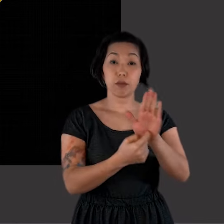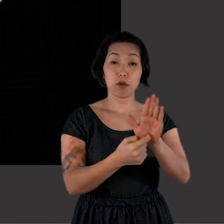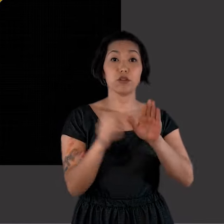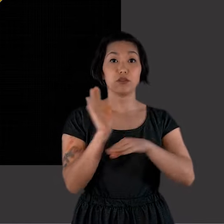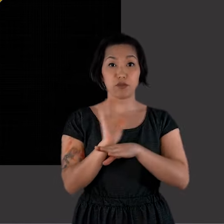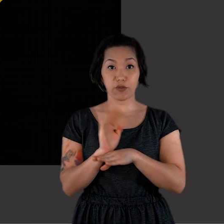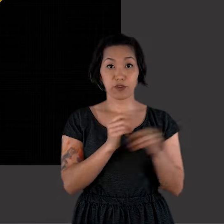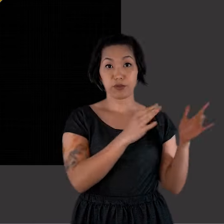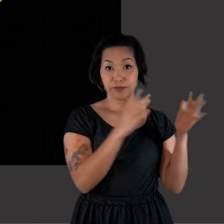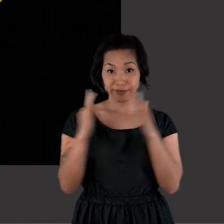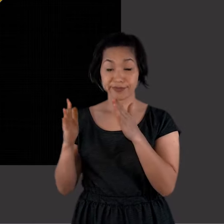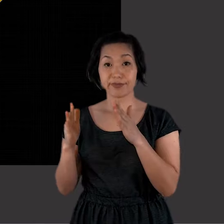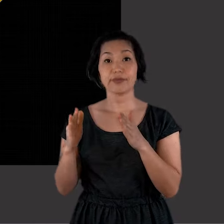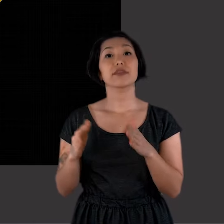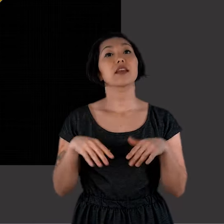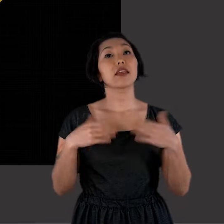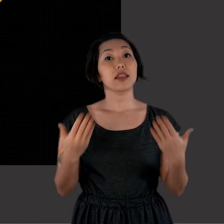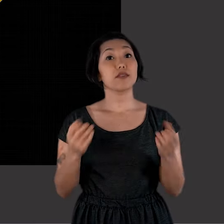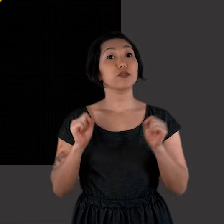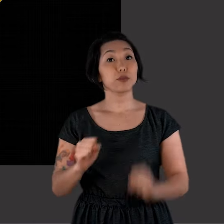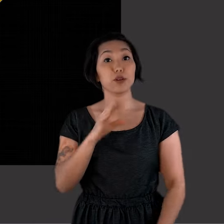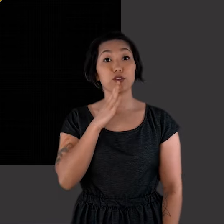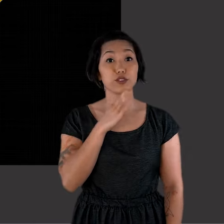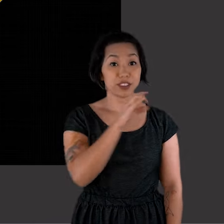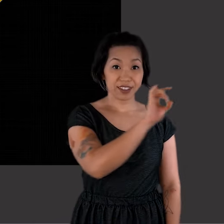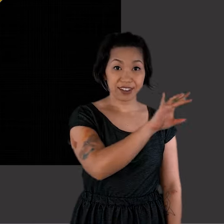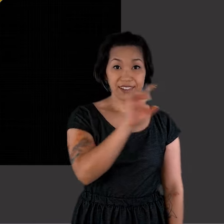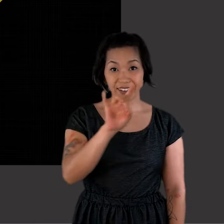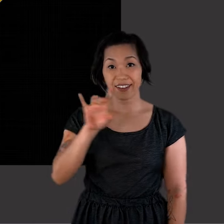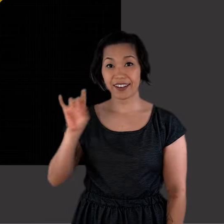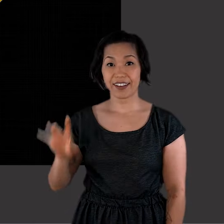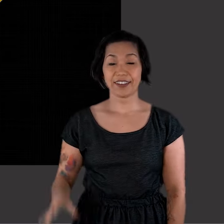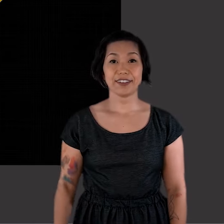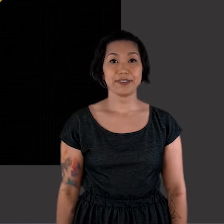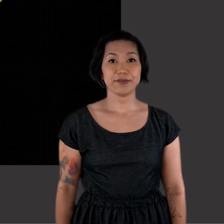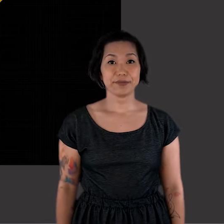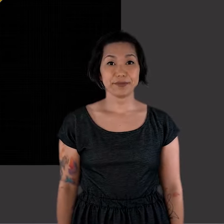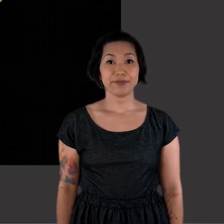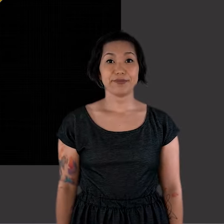e também irei descrevê-los fisicamente. Assim, você poderá conhecer um pouquinho de cada um deles.